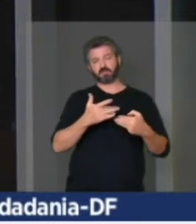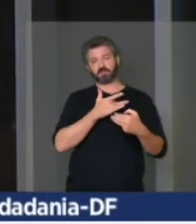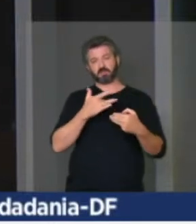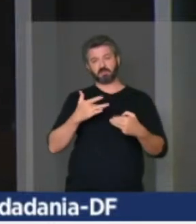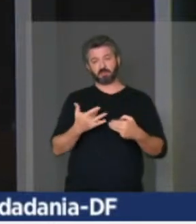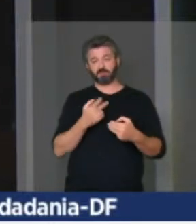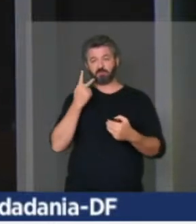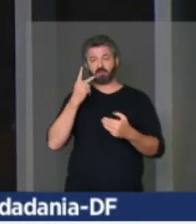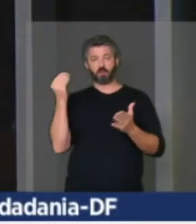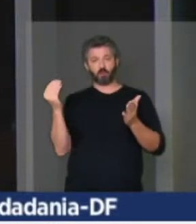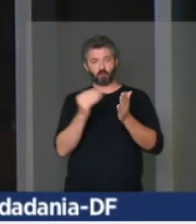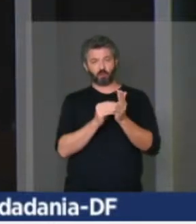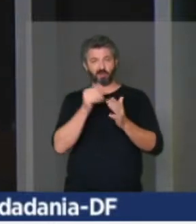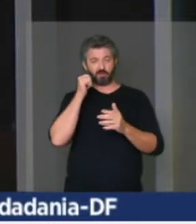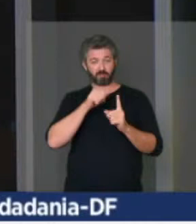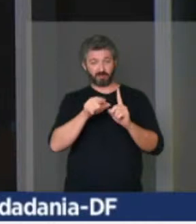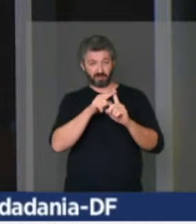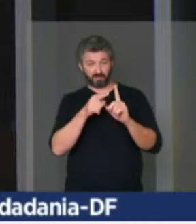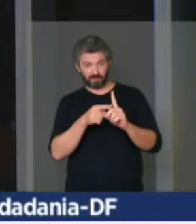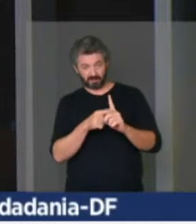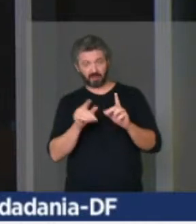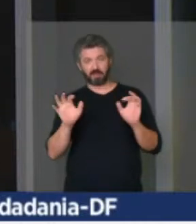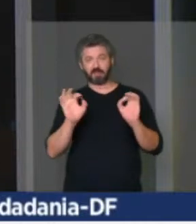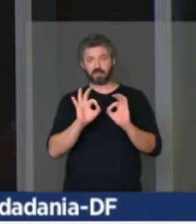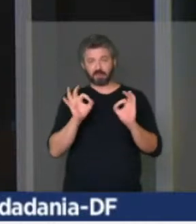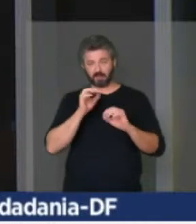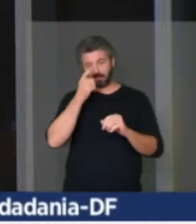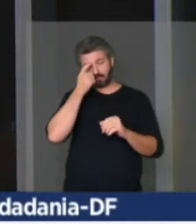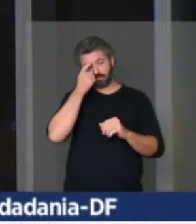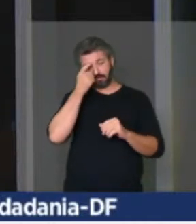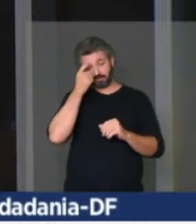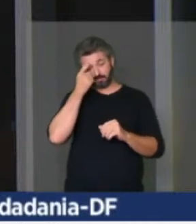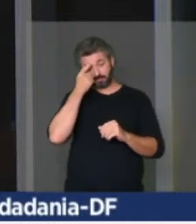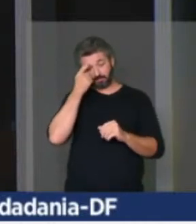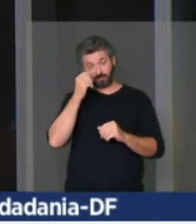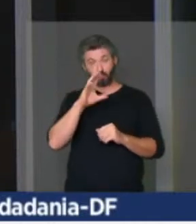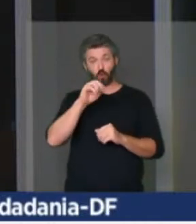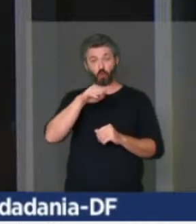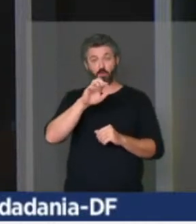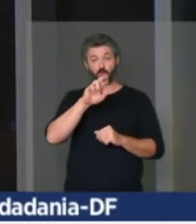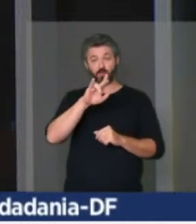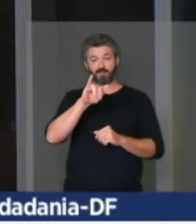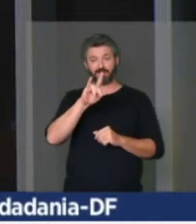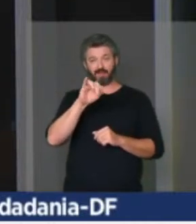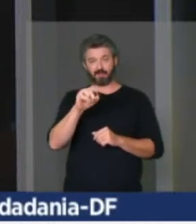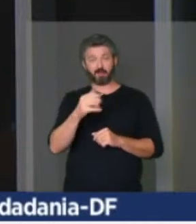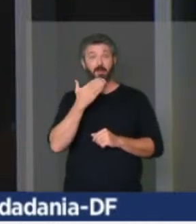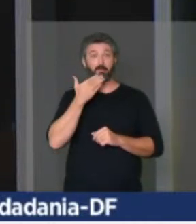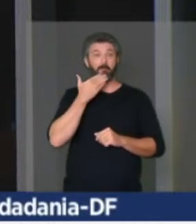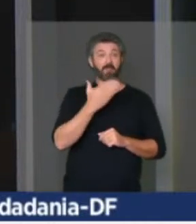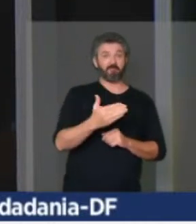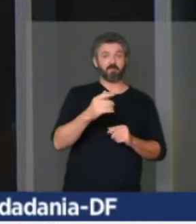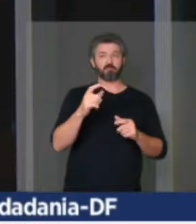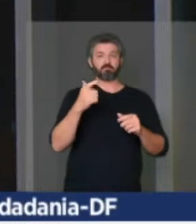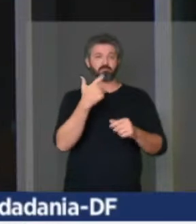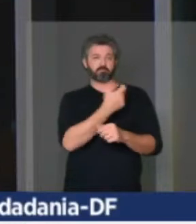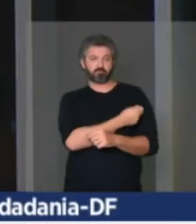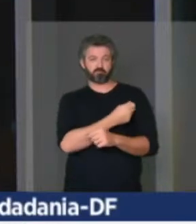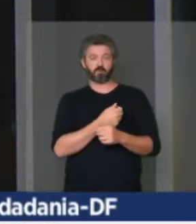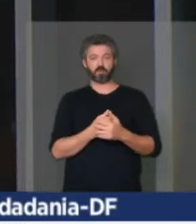COMORBIDADES ENTRE OS PÚBLICOS PRIORITÁRIOS DA PNI. ESSAS PRERROGATIVAS PARA NÓS É UM DIREITO INABALÁVEL PARA TODAS AS ESCOLHAS GERA